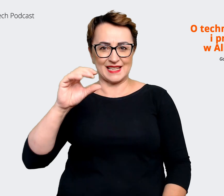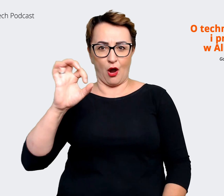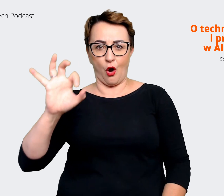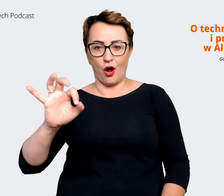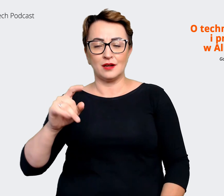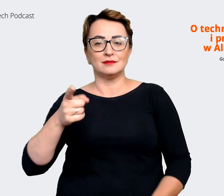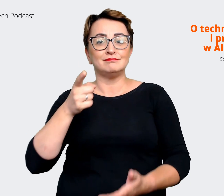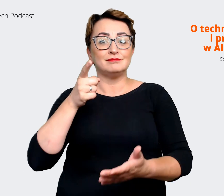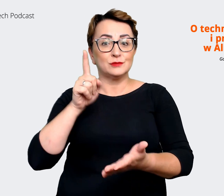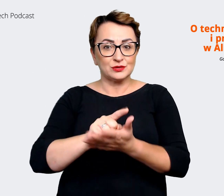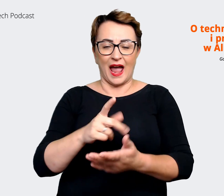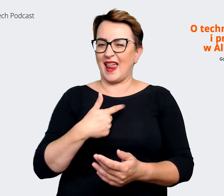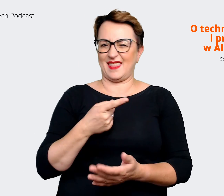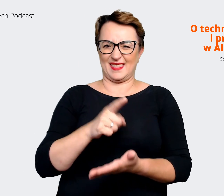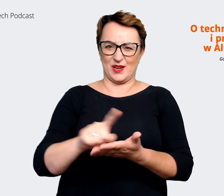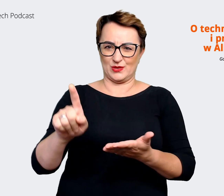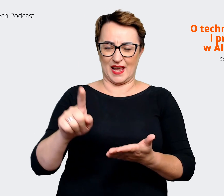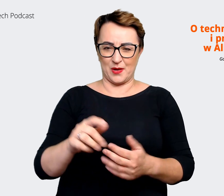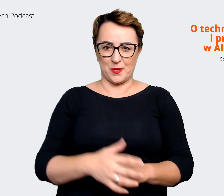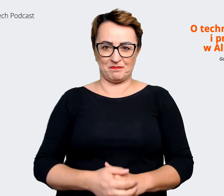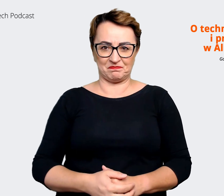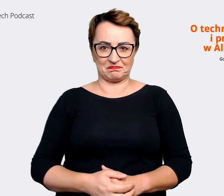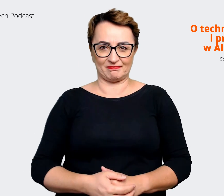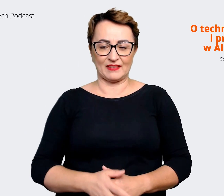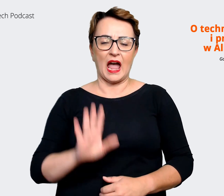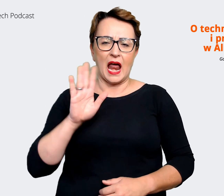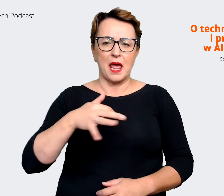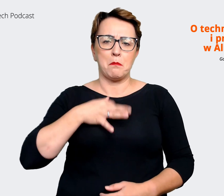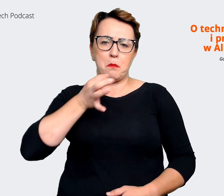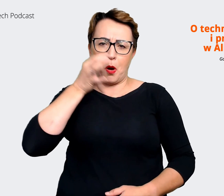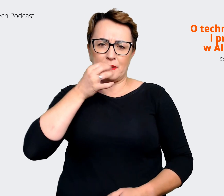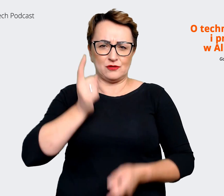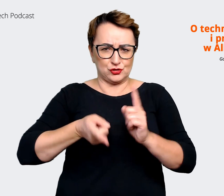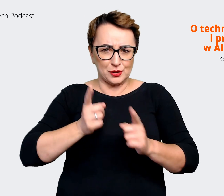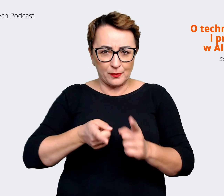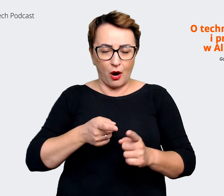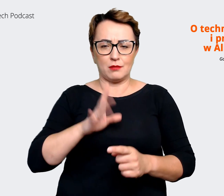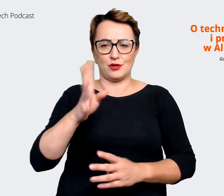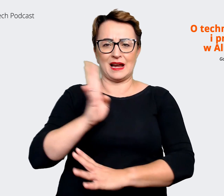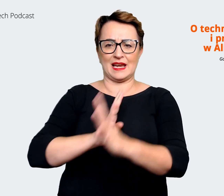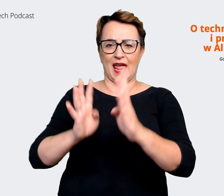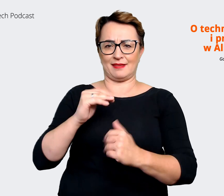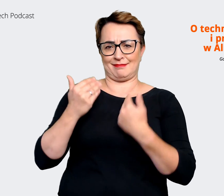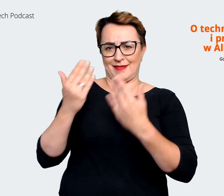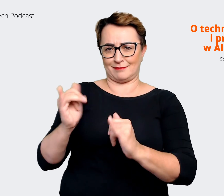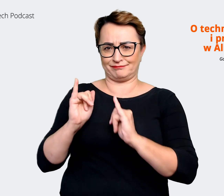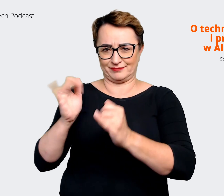udało. Poprawiliśmy szybciutko, już klienci mieli dobrze, a ten najważniejszy klient niestety nie.